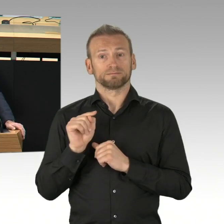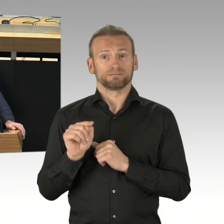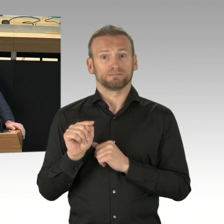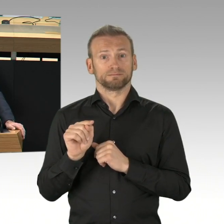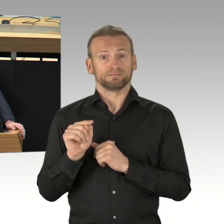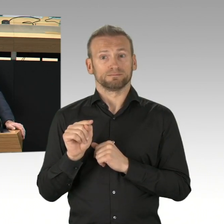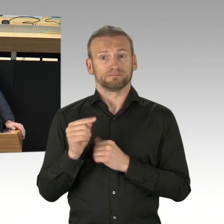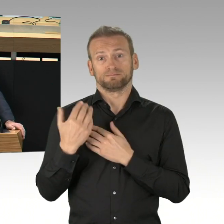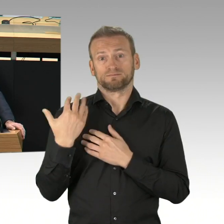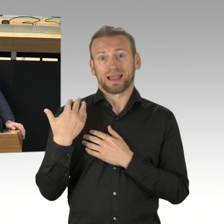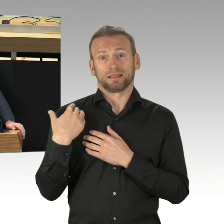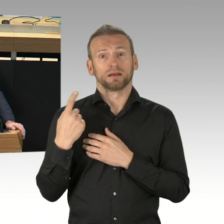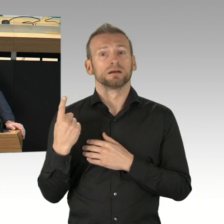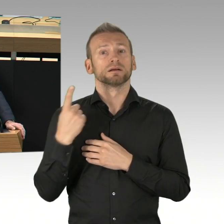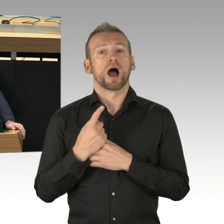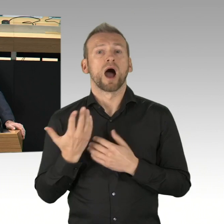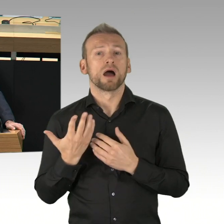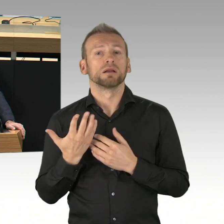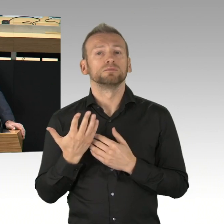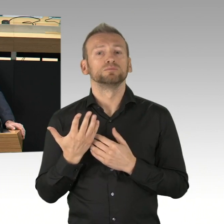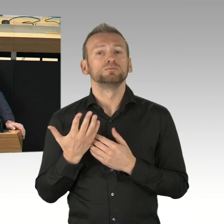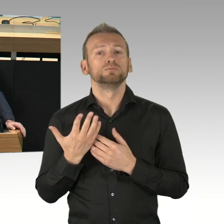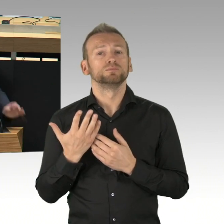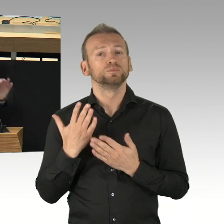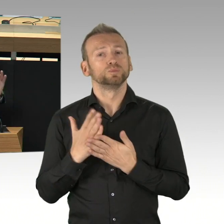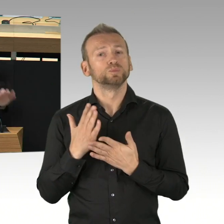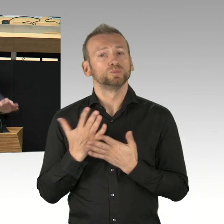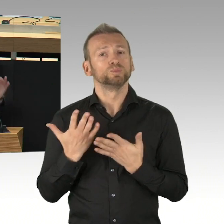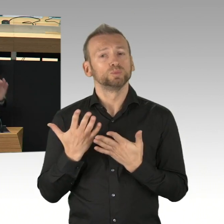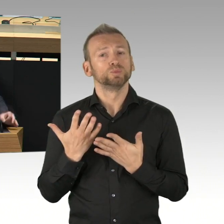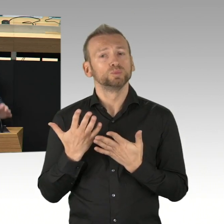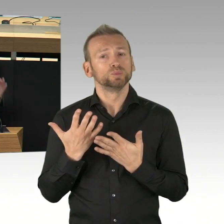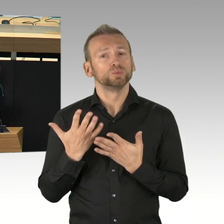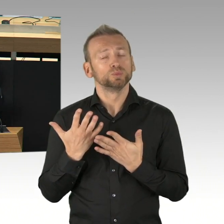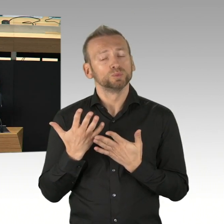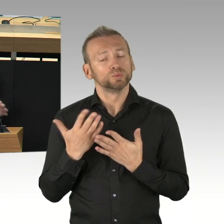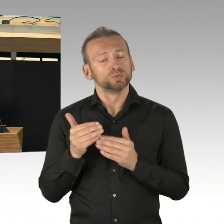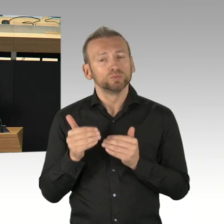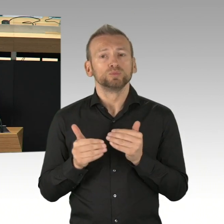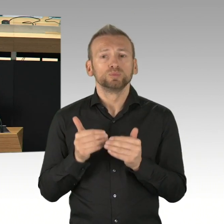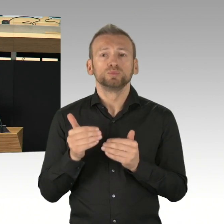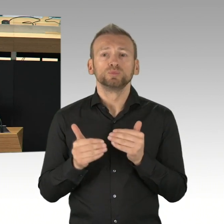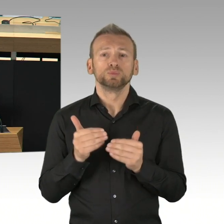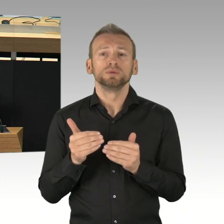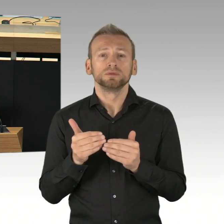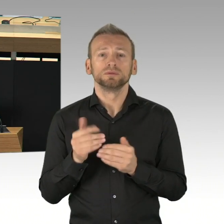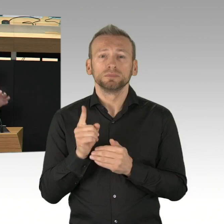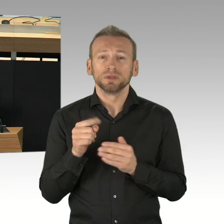existiert kein anwendbarer Mietspiegel mehr. Und das eröffnet weitergehenden Mieterhöhungen Tür und Tor,